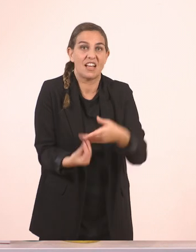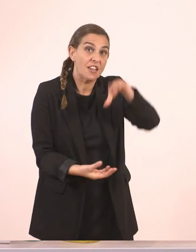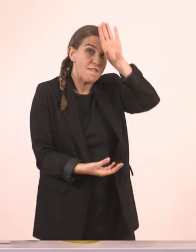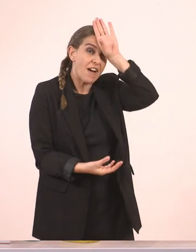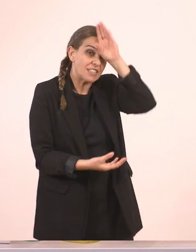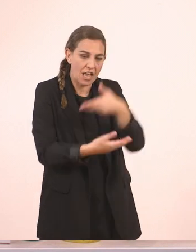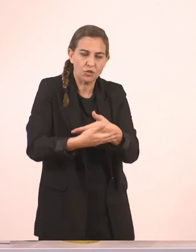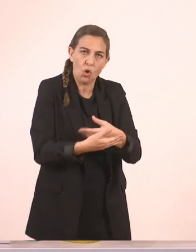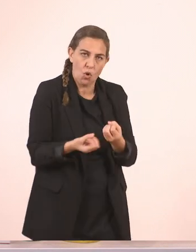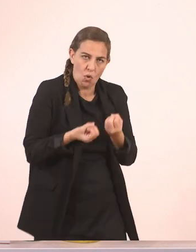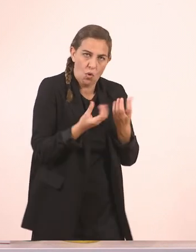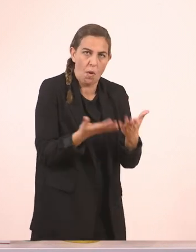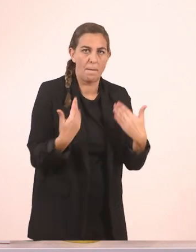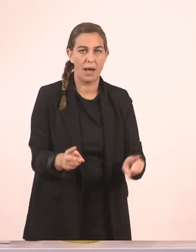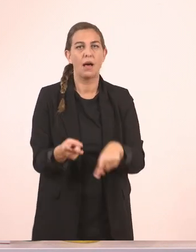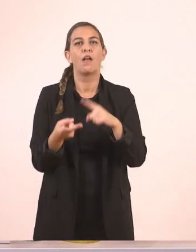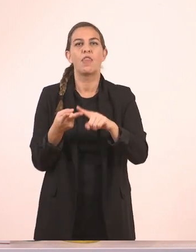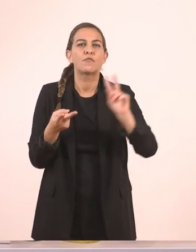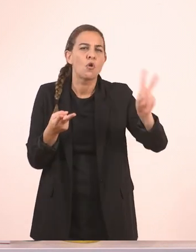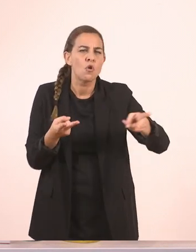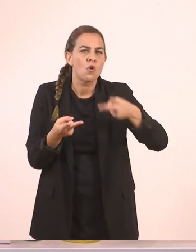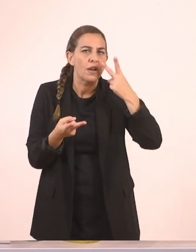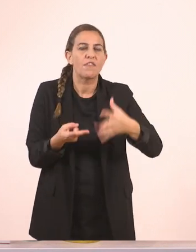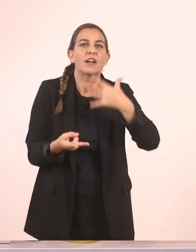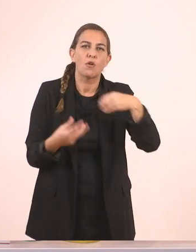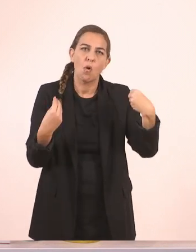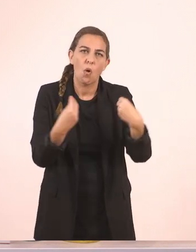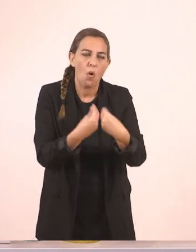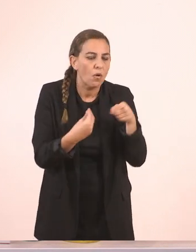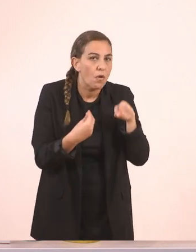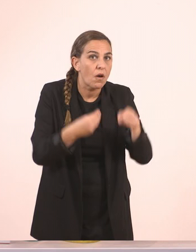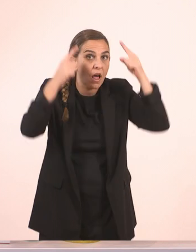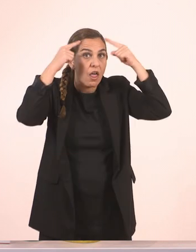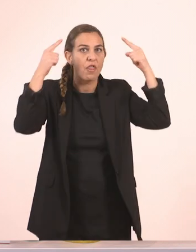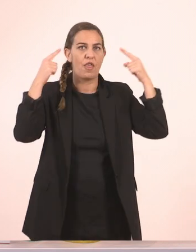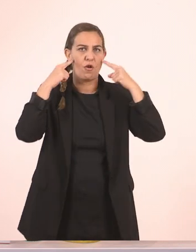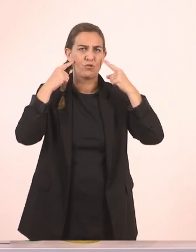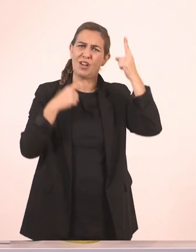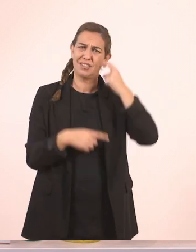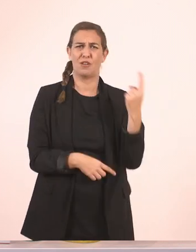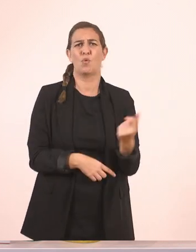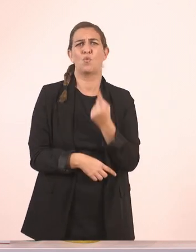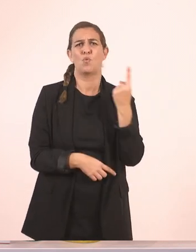Λιβάνι για την θεϊκή του υπόσταση. Έτσι; Το λιβάνι το χρησιμοποιούμε και στην λατρεία μας.